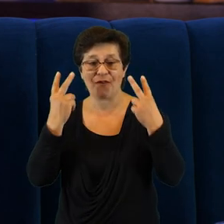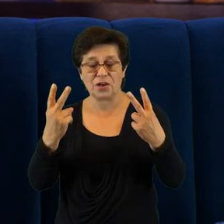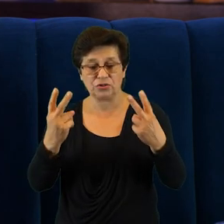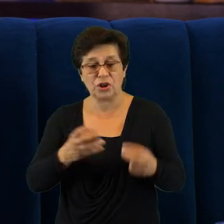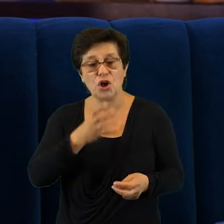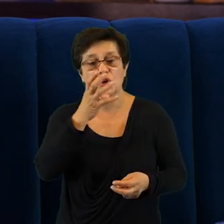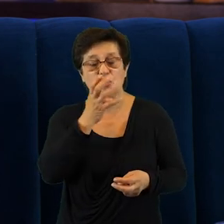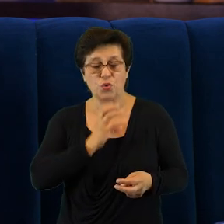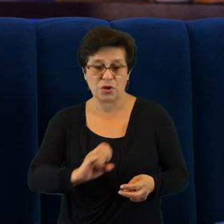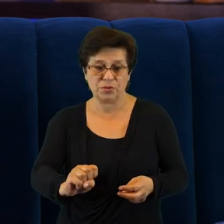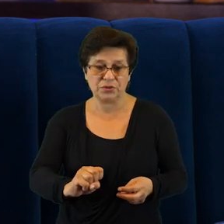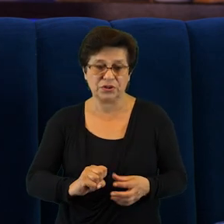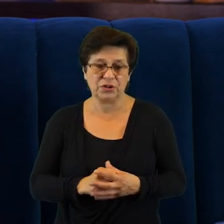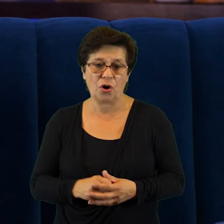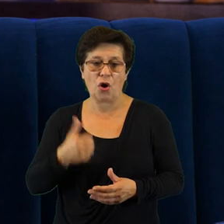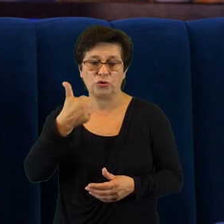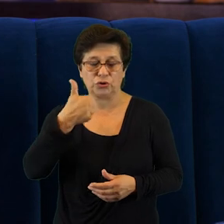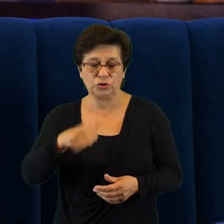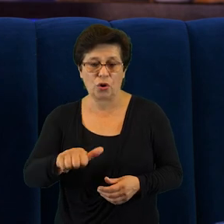Tym właśnie tekstem o 138 wierszach.